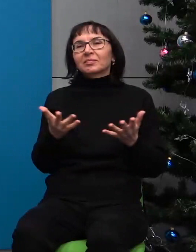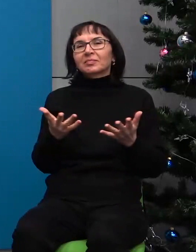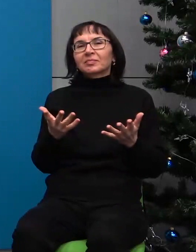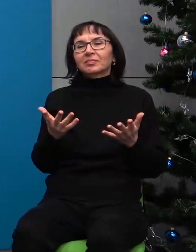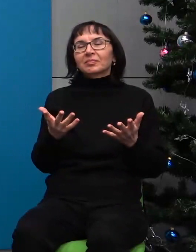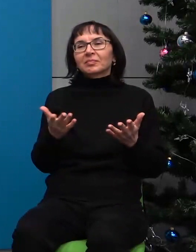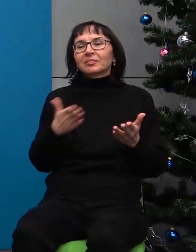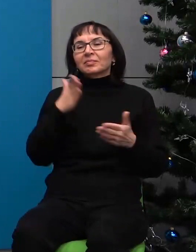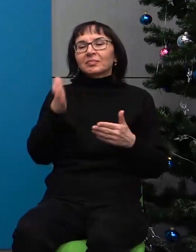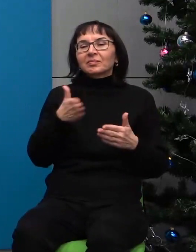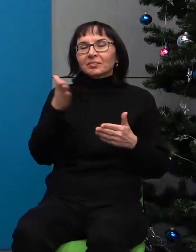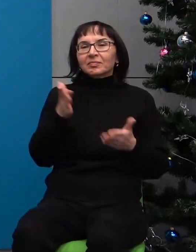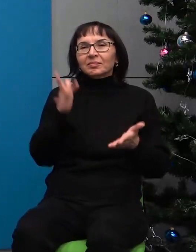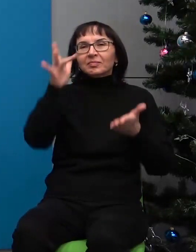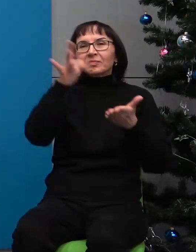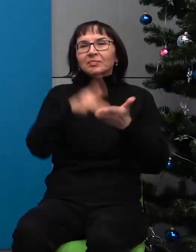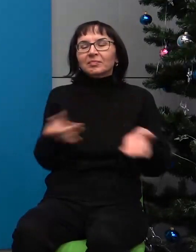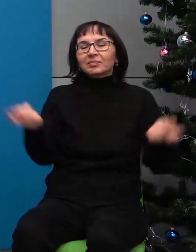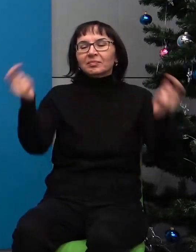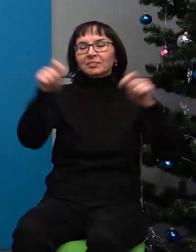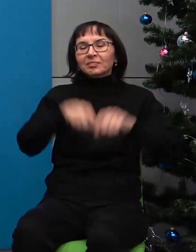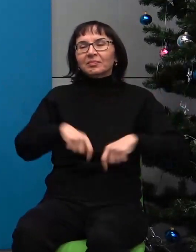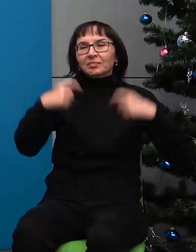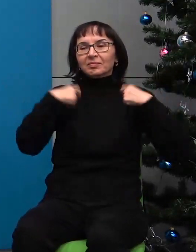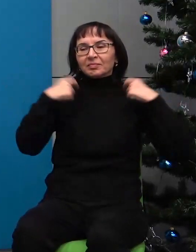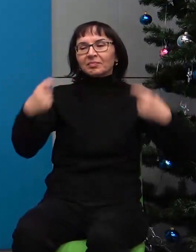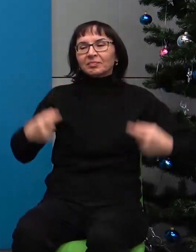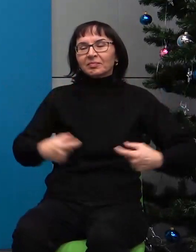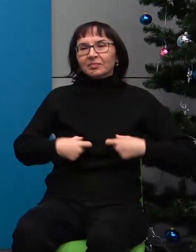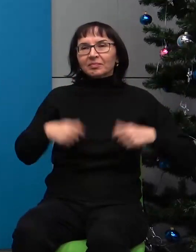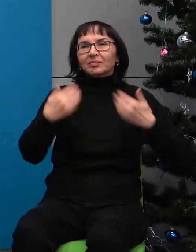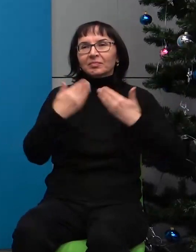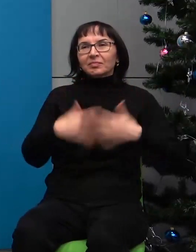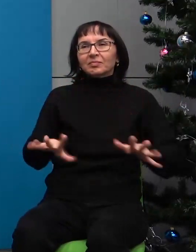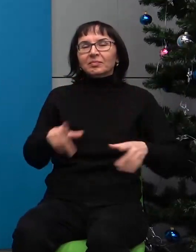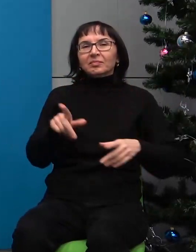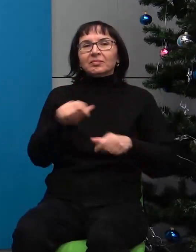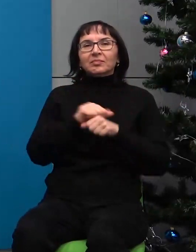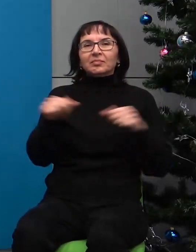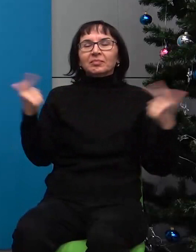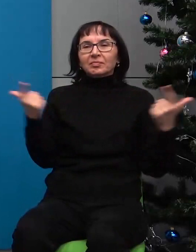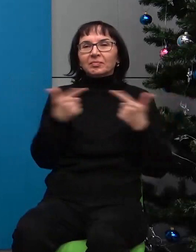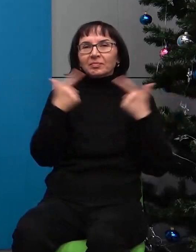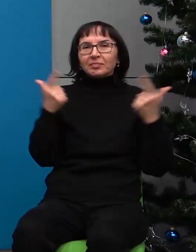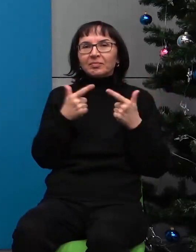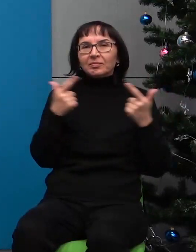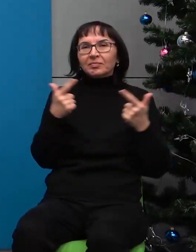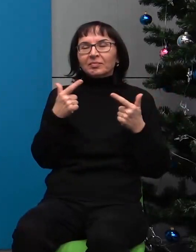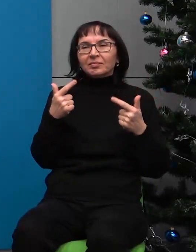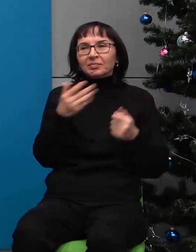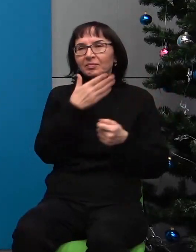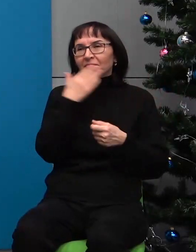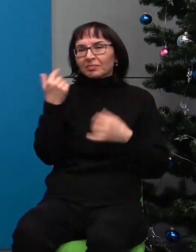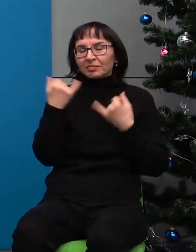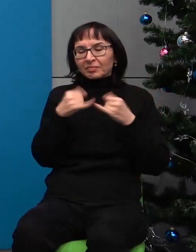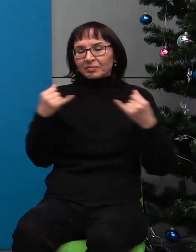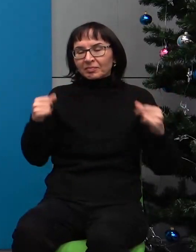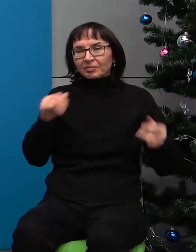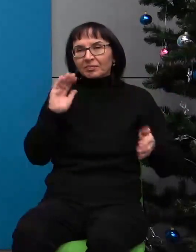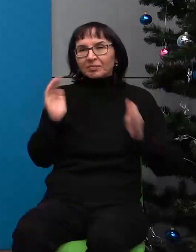czegoś tam, coś jest zamknięte tu z plecakiem, tam się zgubił. No to jest super przygoda. Widać, nie było innego sposobu, żeby powstała książka o Tyrmandzie wtedy.